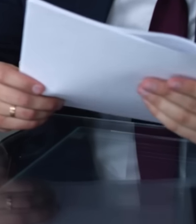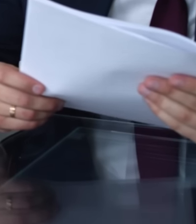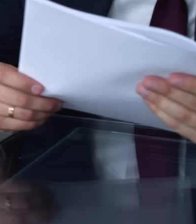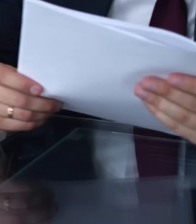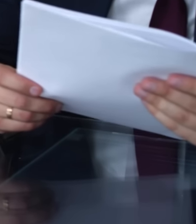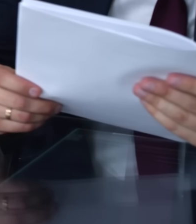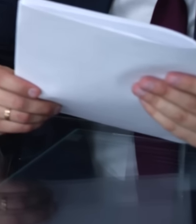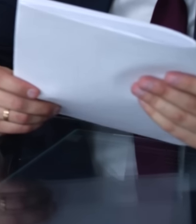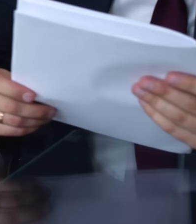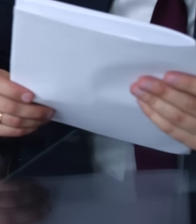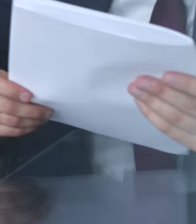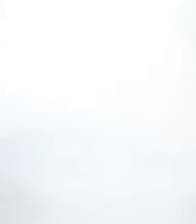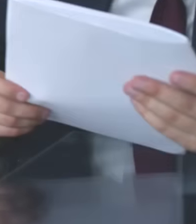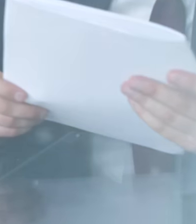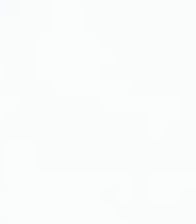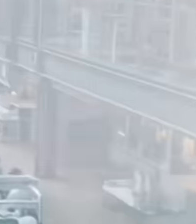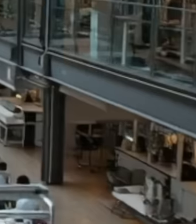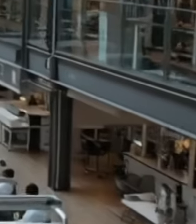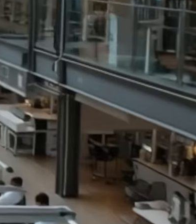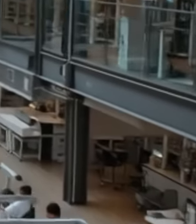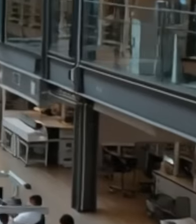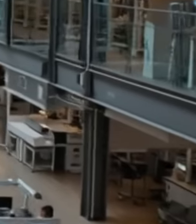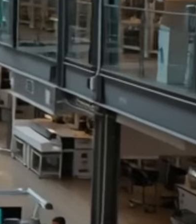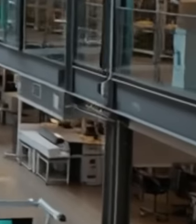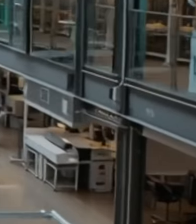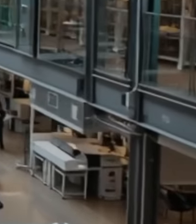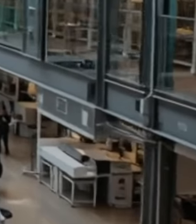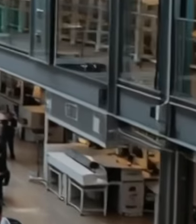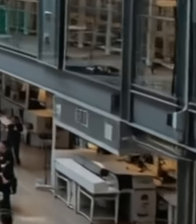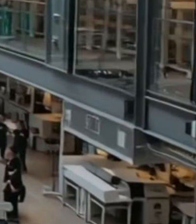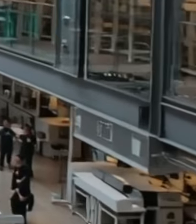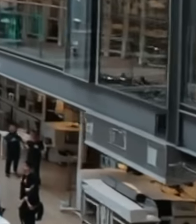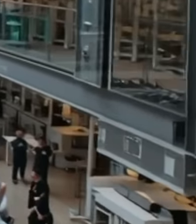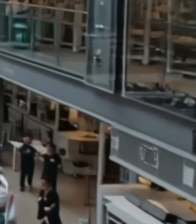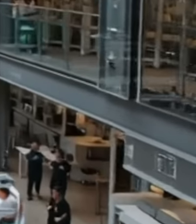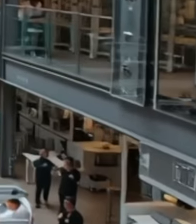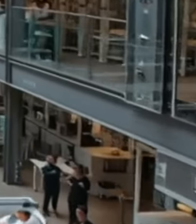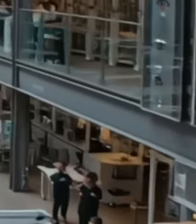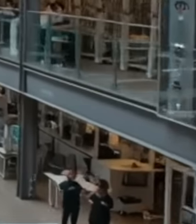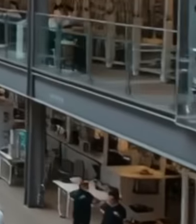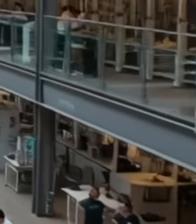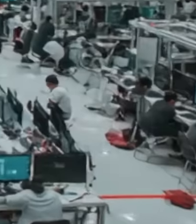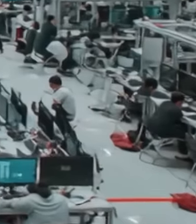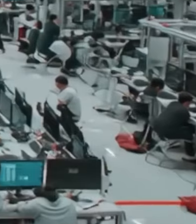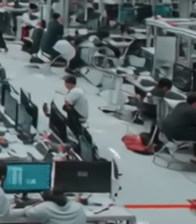vecino conveniente, sino como un terreno fértil y próspero para el crecimiento a largo plazo.